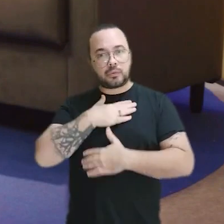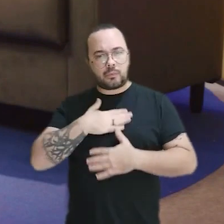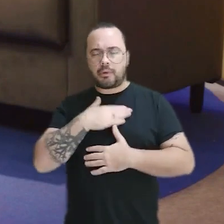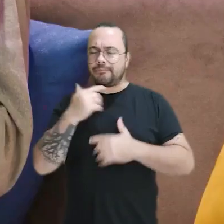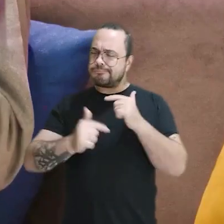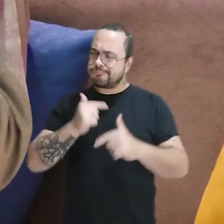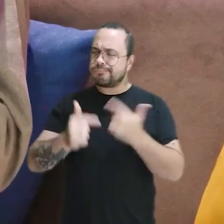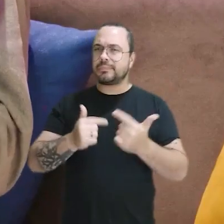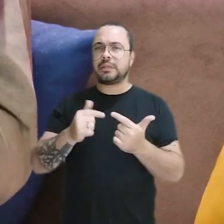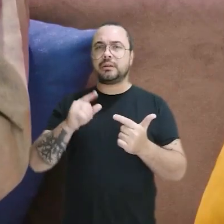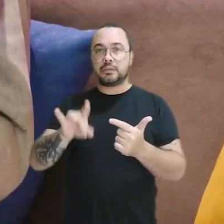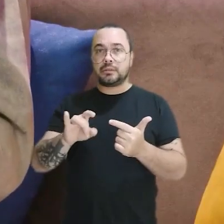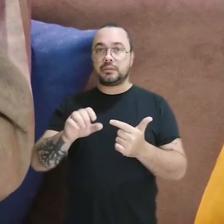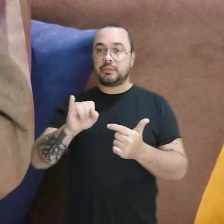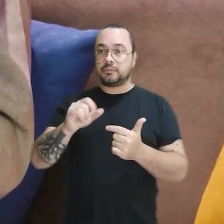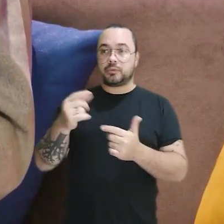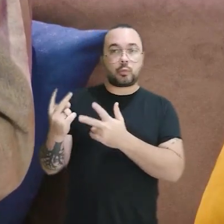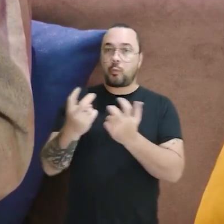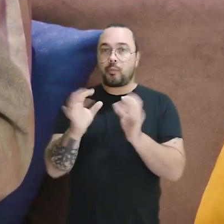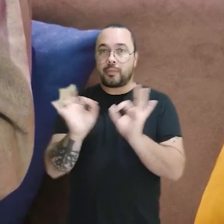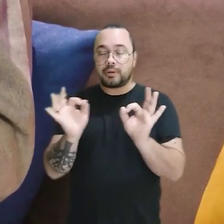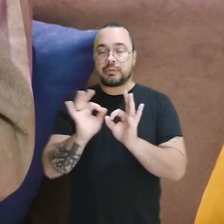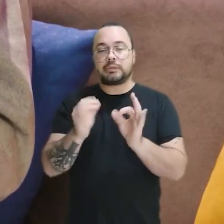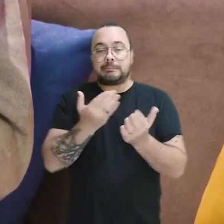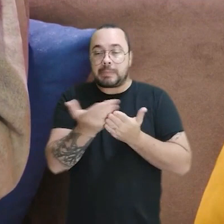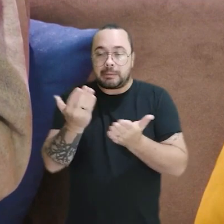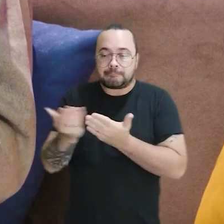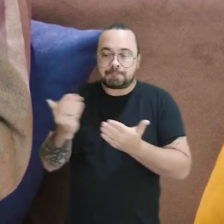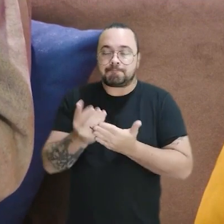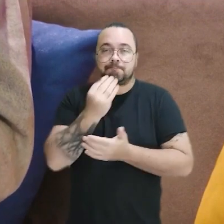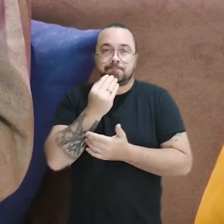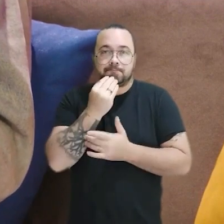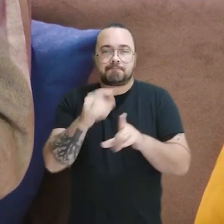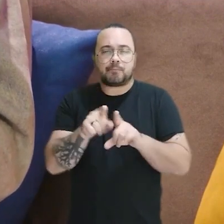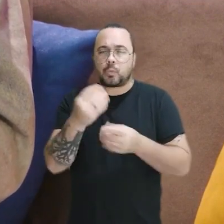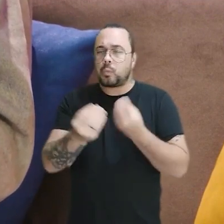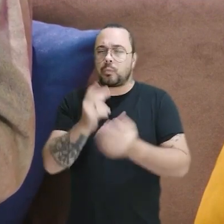teu trabalho, pra você perder a mão é muito rápido, pra você perder o contato com o quanto que é normal. E aí, eu me vi